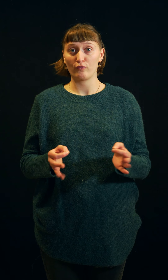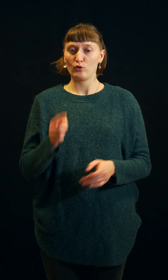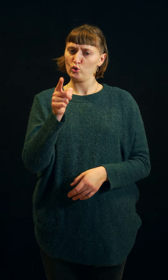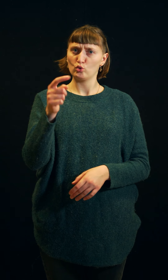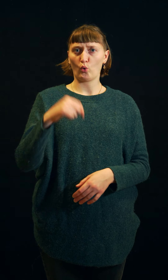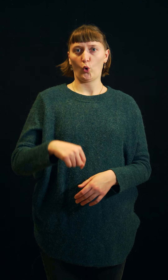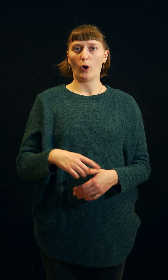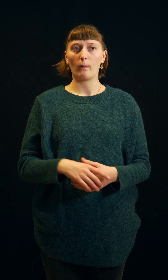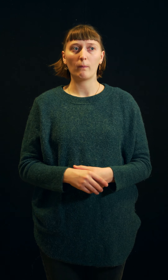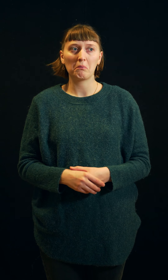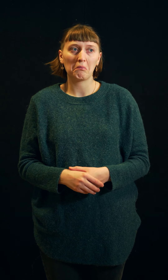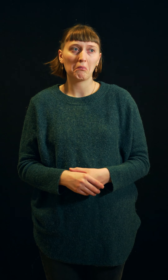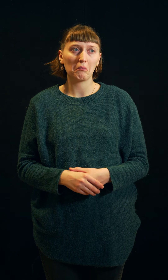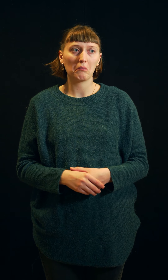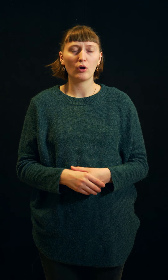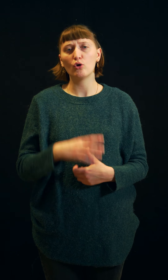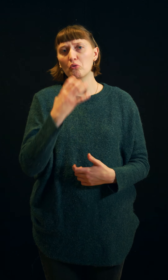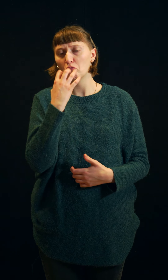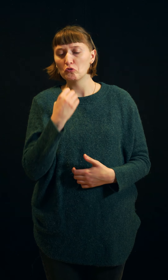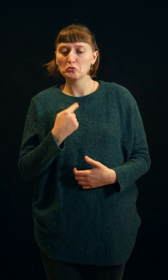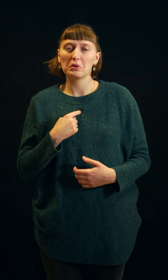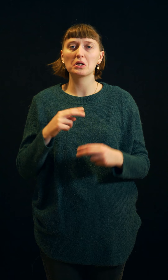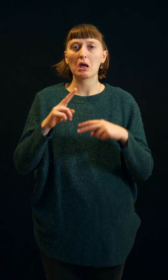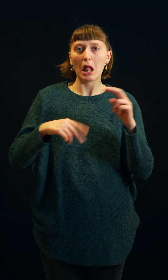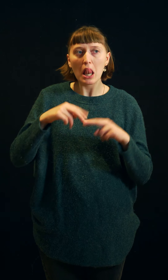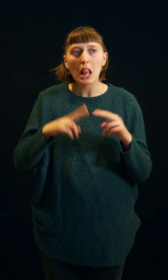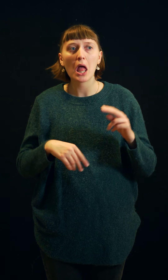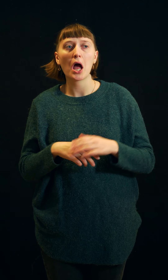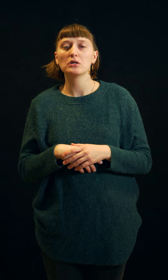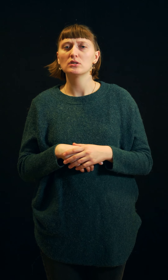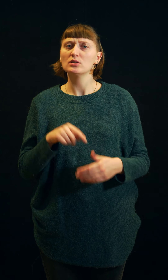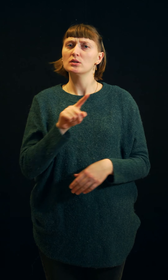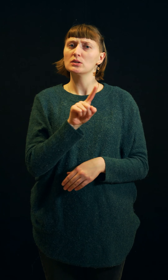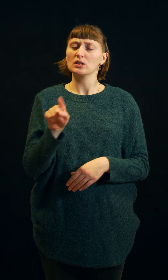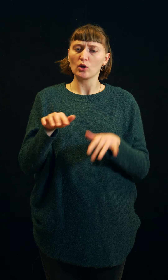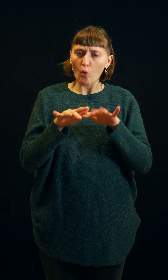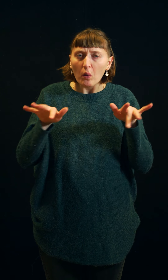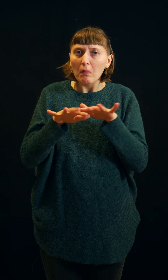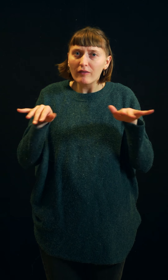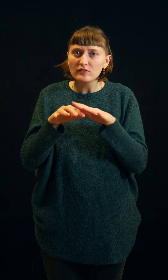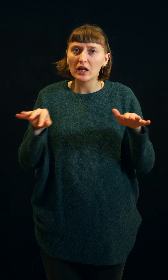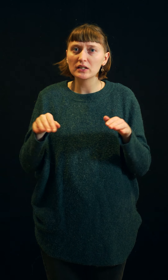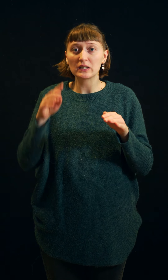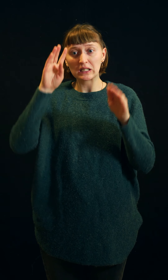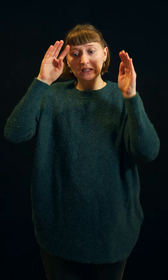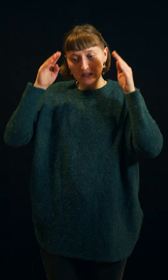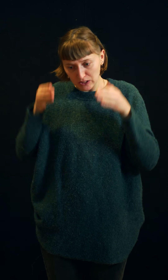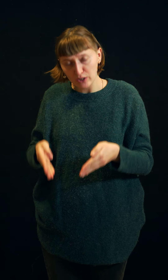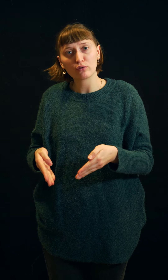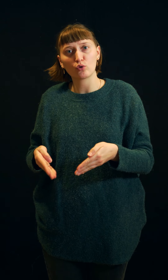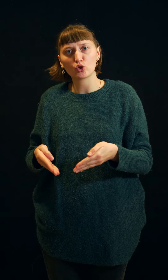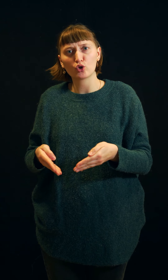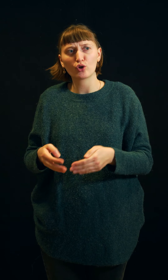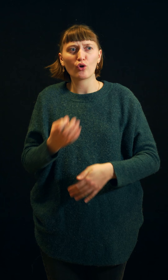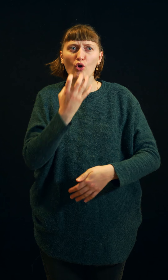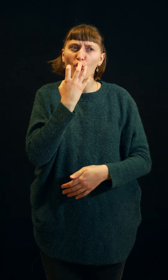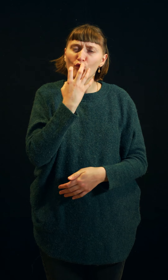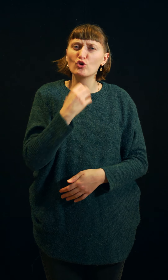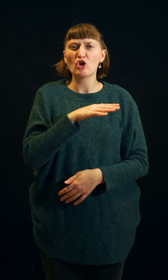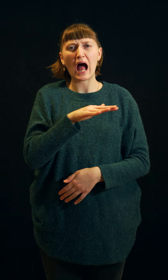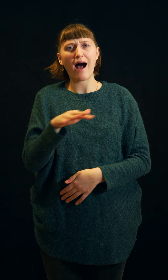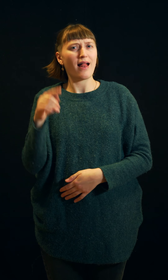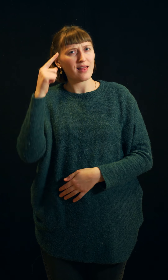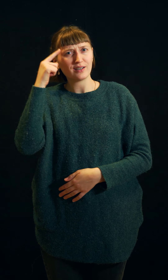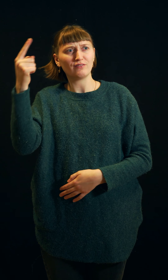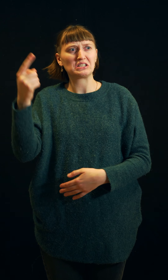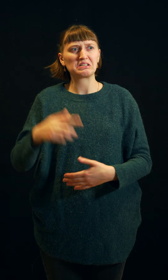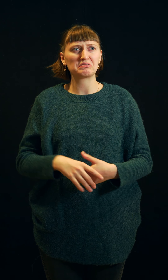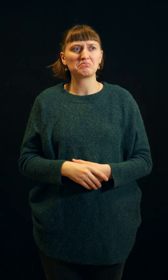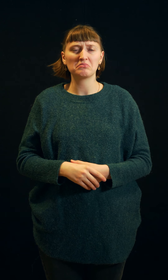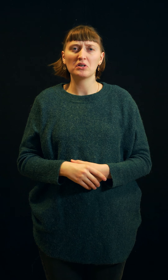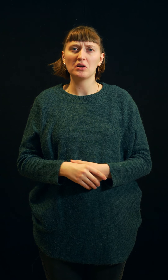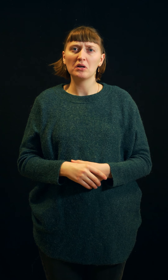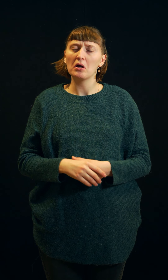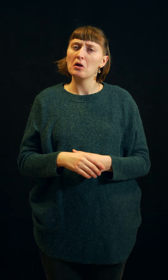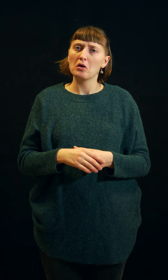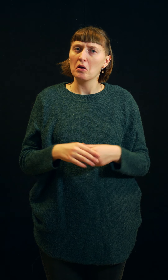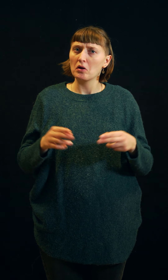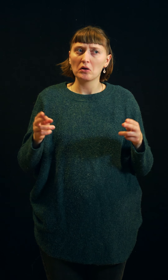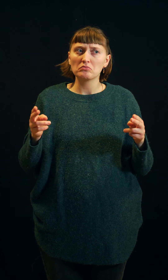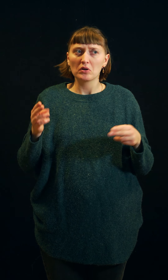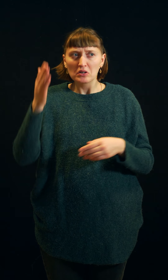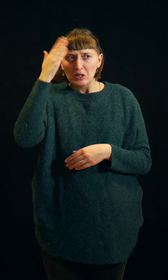Und dann kommst du. [Du möchtest mich kennenlernen, nicht nur meine Oberfläche, du willst alles genau wissen.]